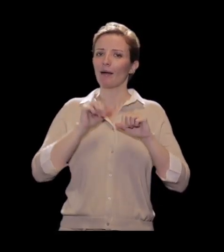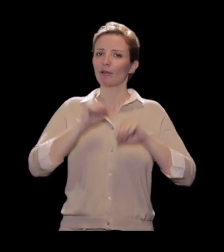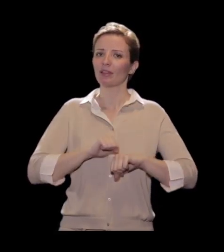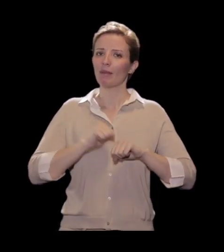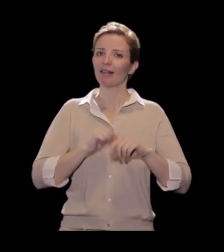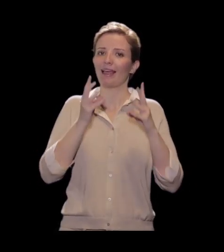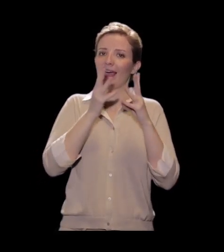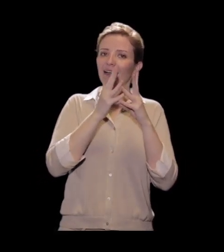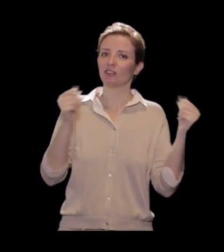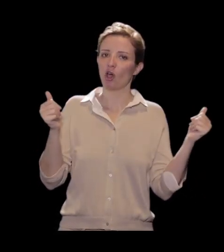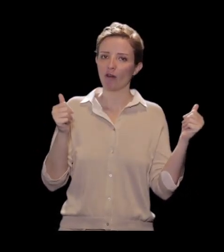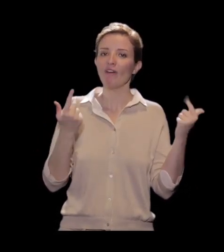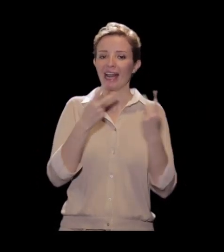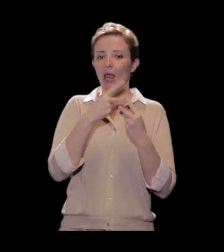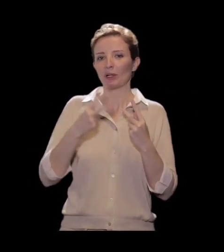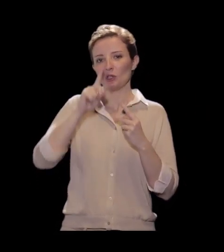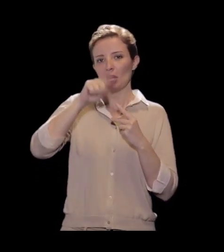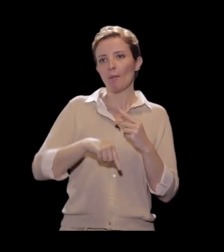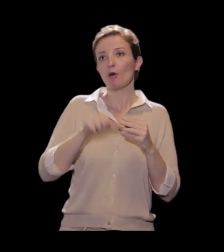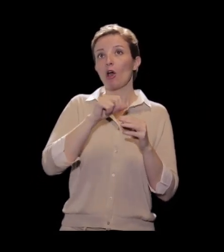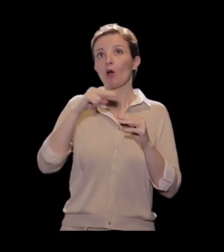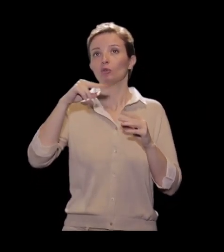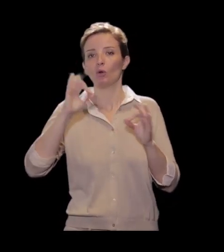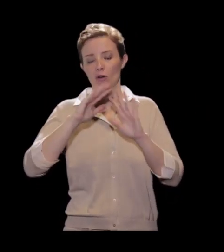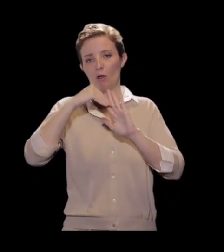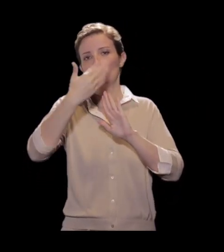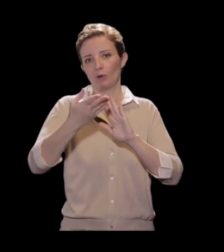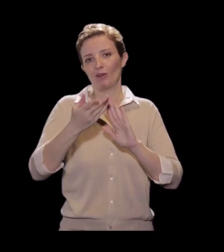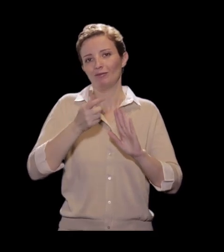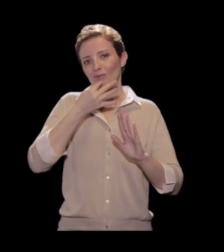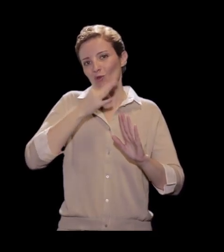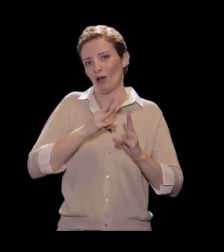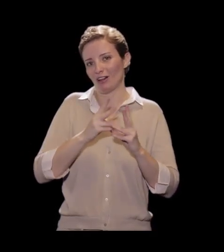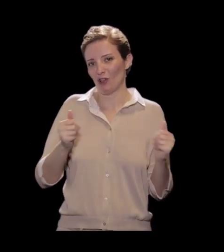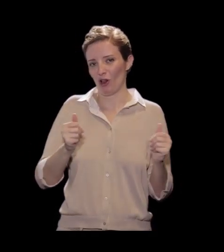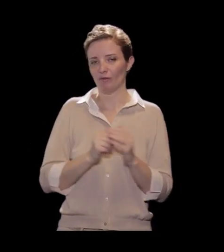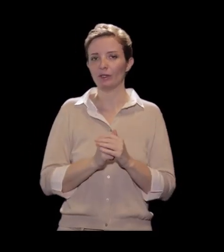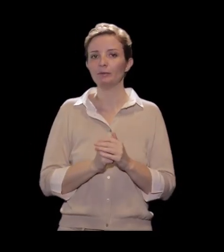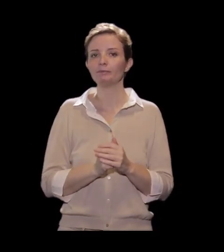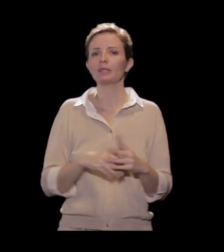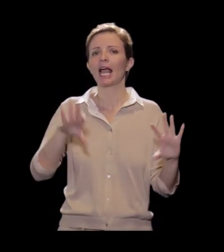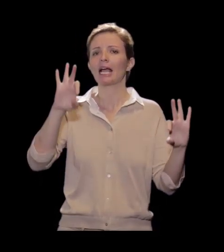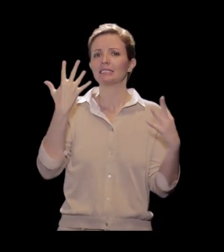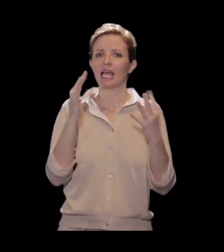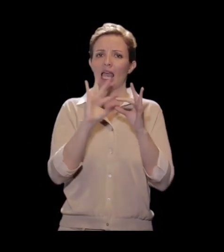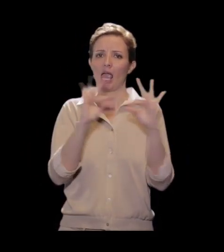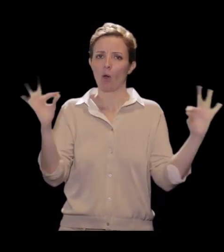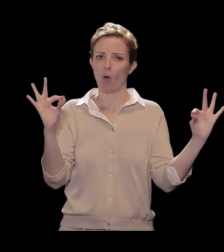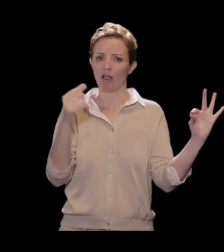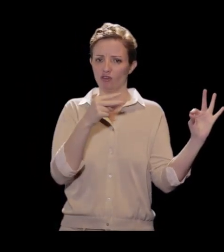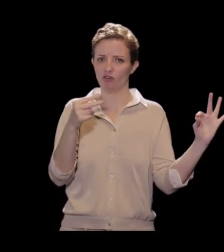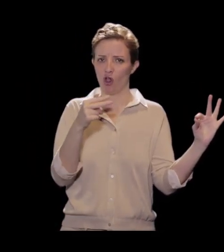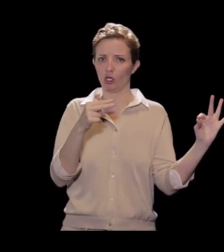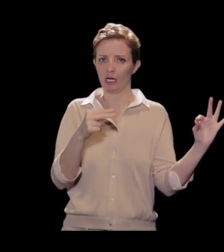anche le equazioni di grado superiore al secondo. In particolare, se un'equazione è scritta nella forma p(x)=0